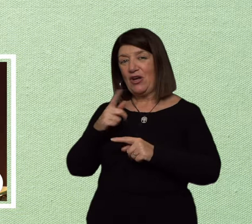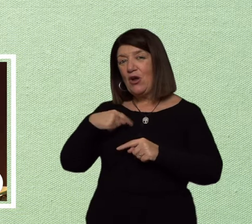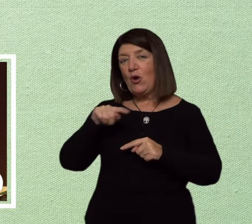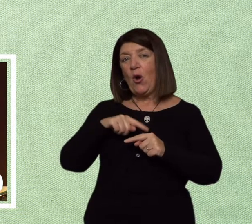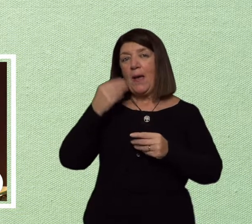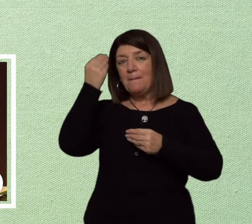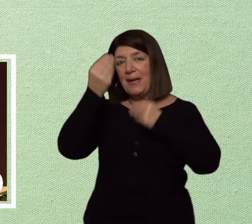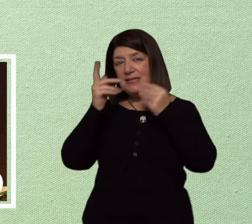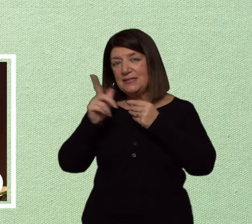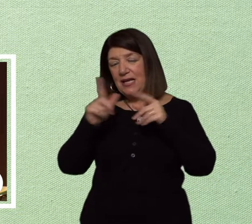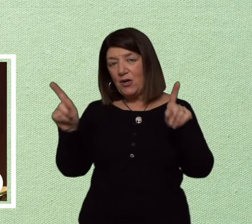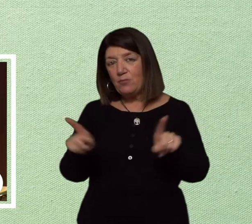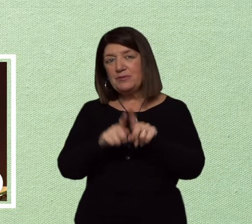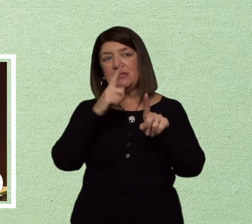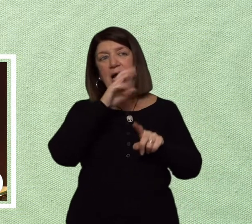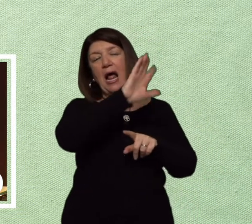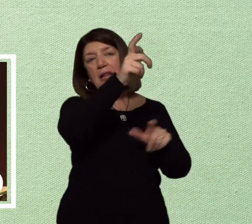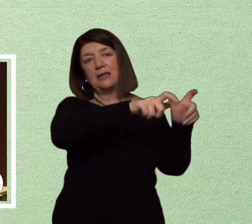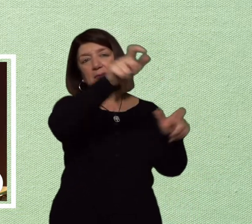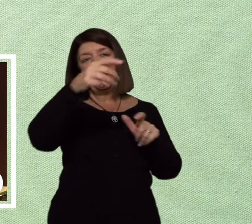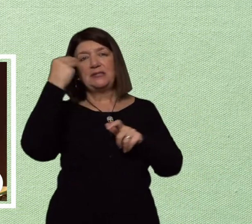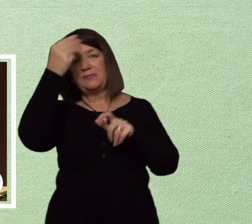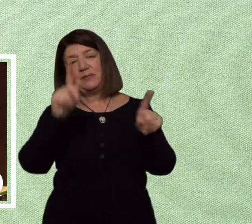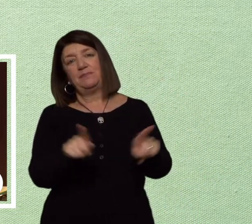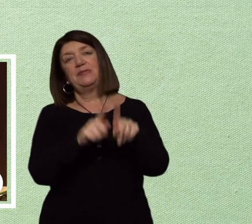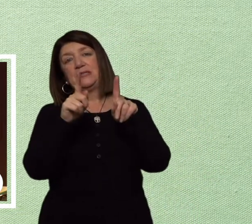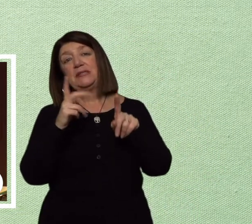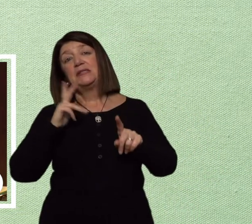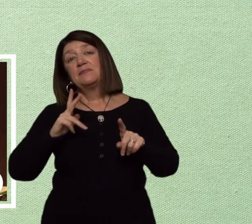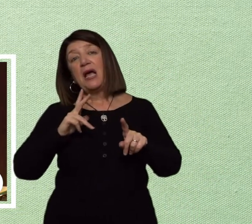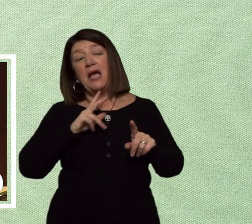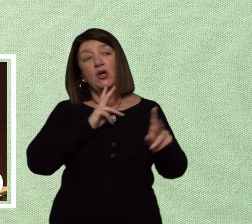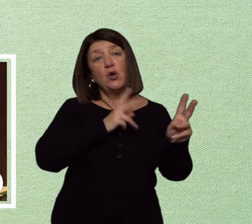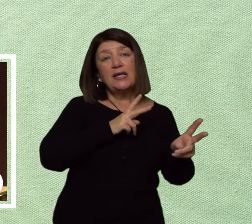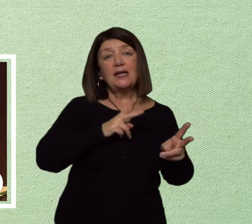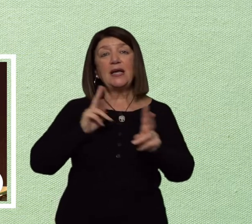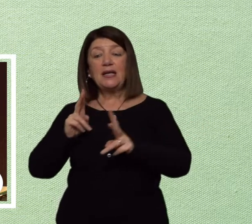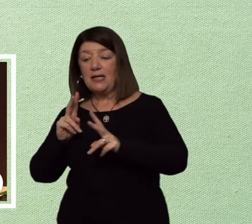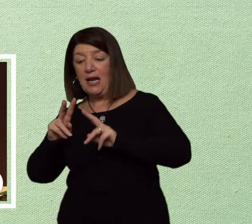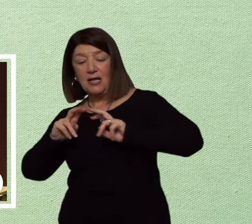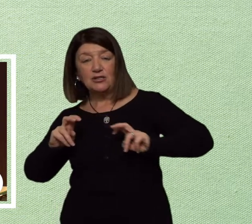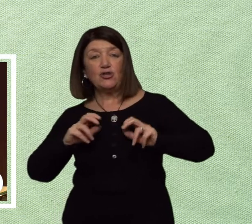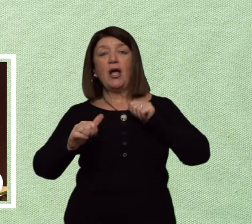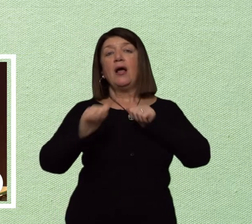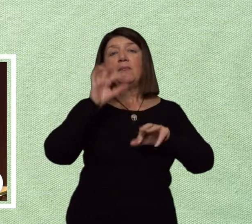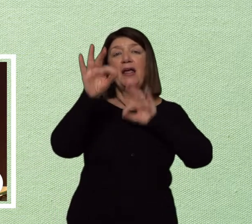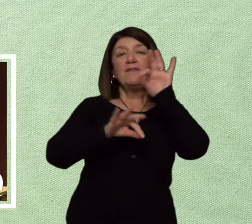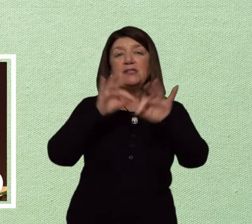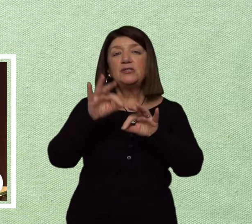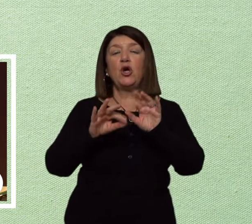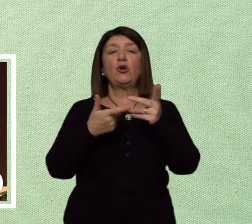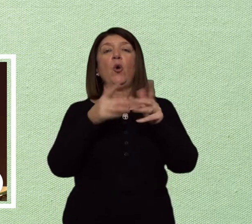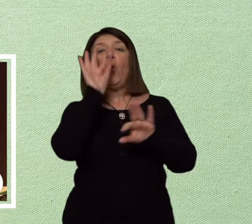altre persone arrivino nel concreto per rendere la prevenzione, la cura, la diagnostica qualcosa